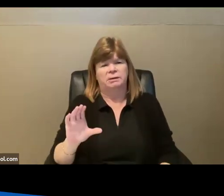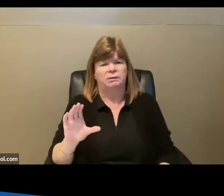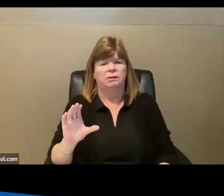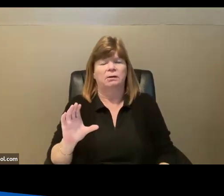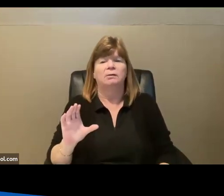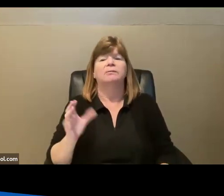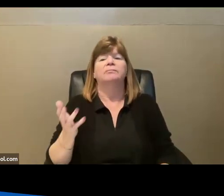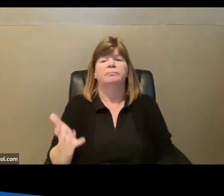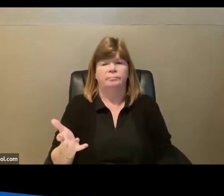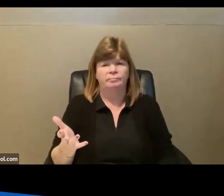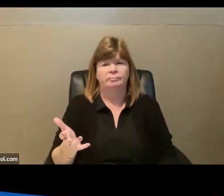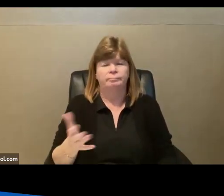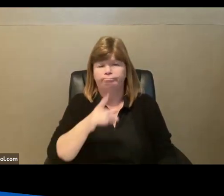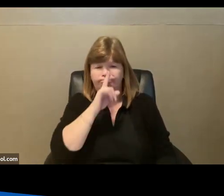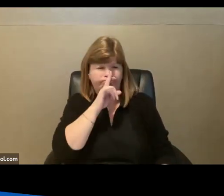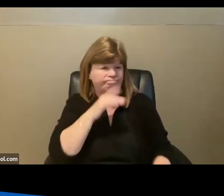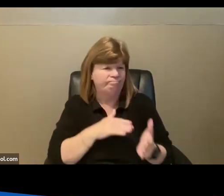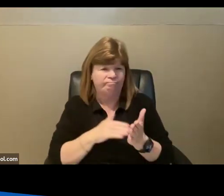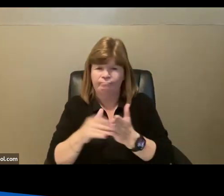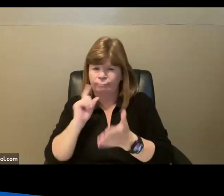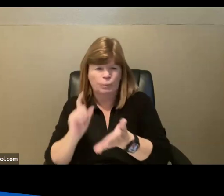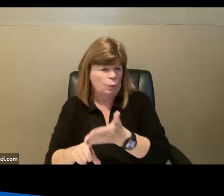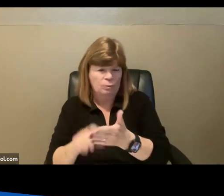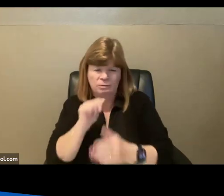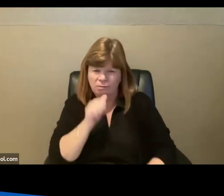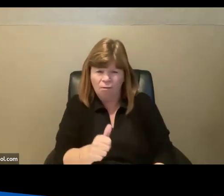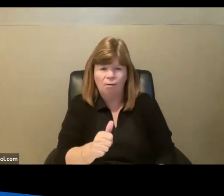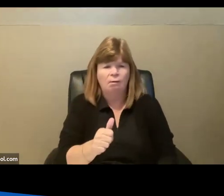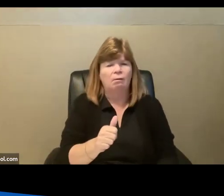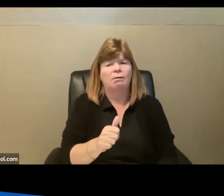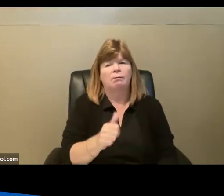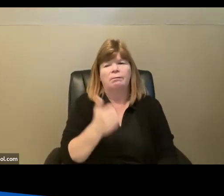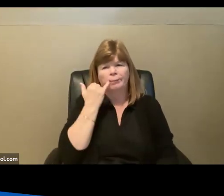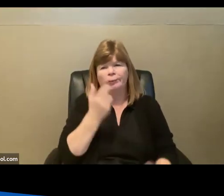No se ve tan a menudo cuando vas a la sala de emergencias.